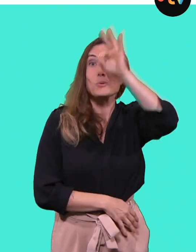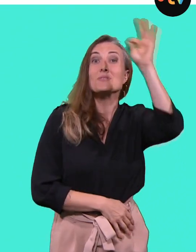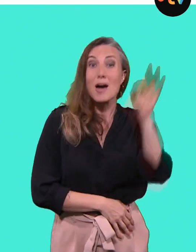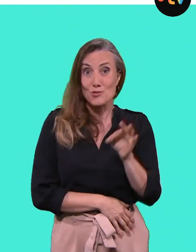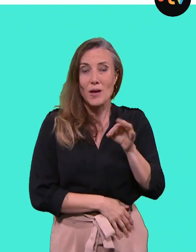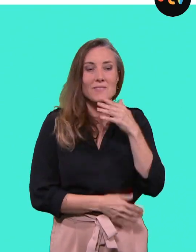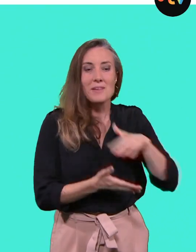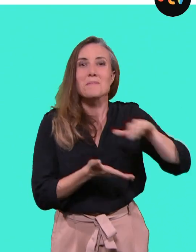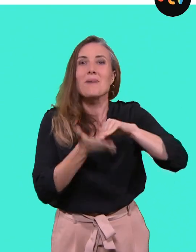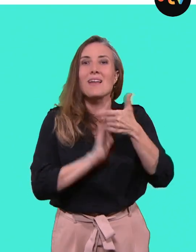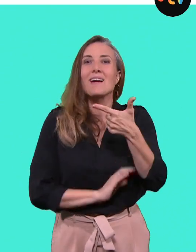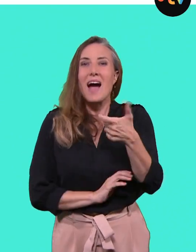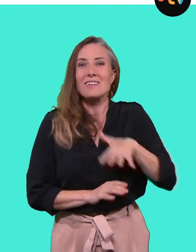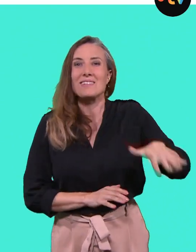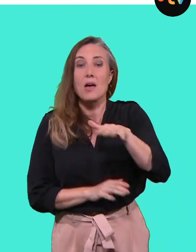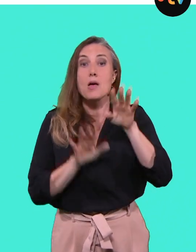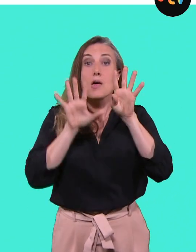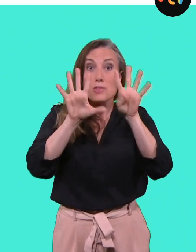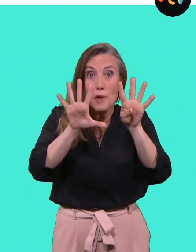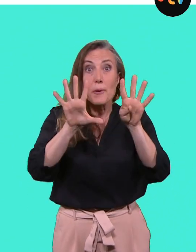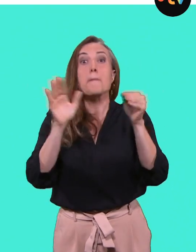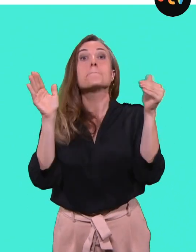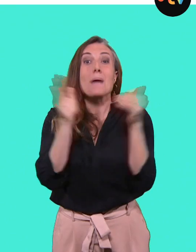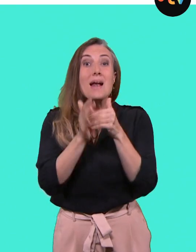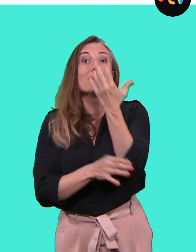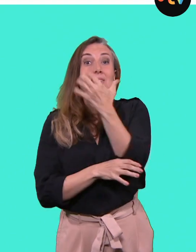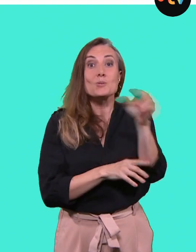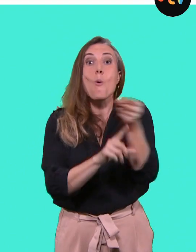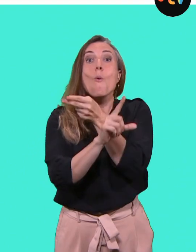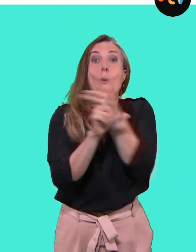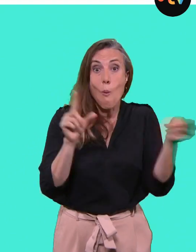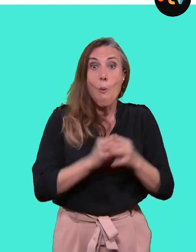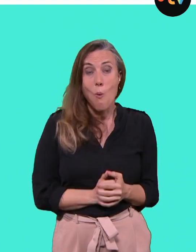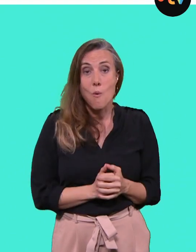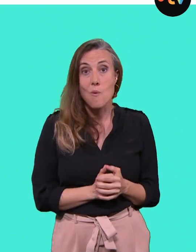Le mètre carré à voisine 9500 €.